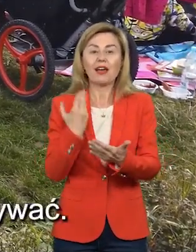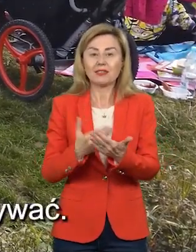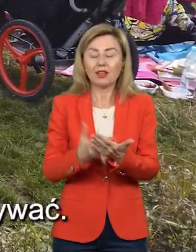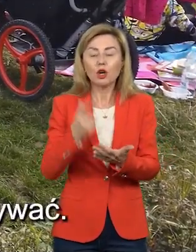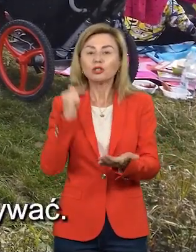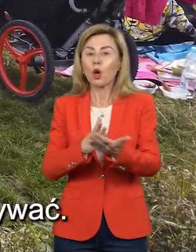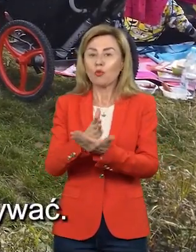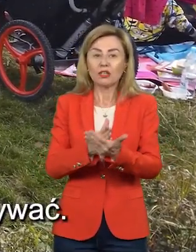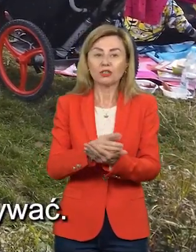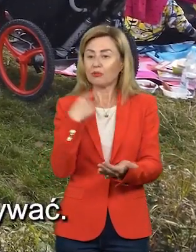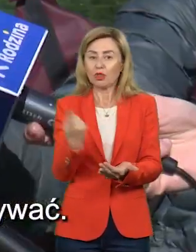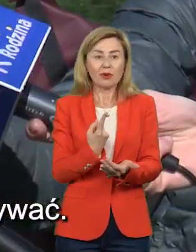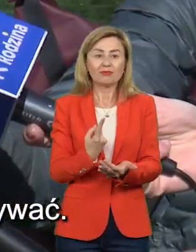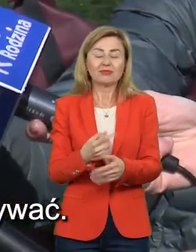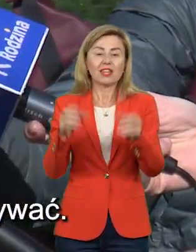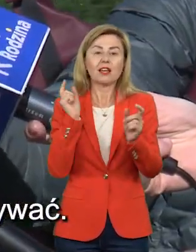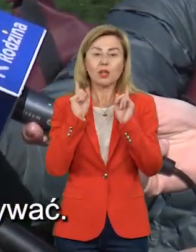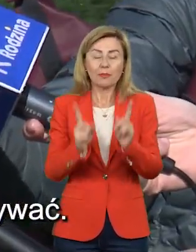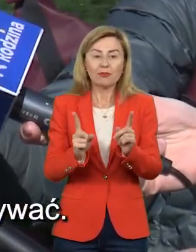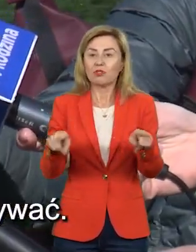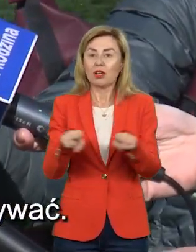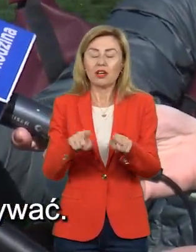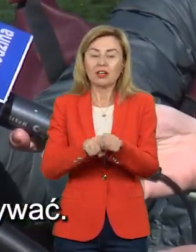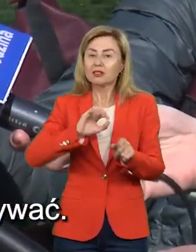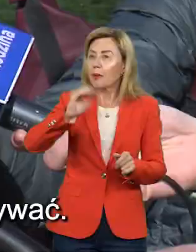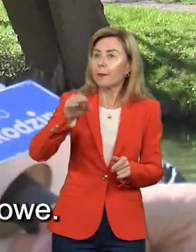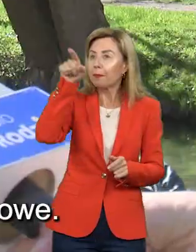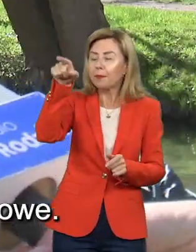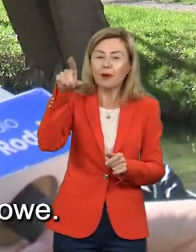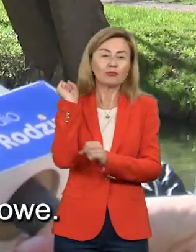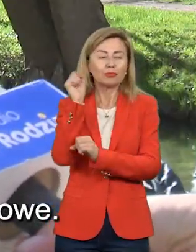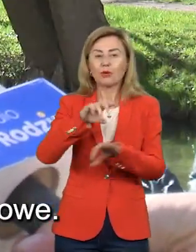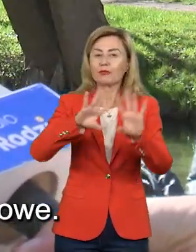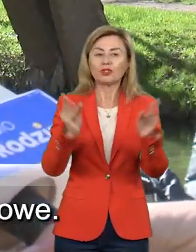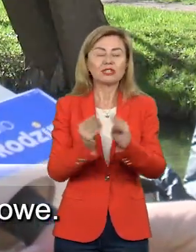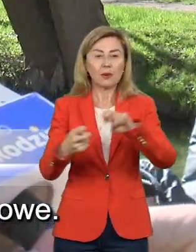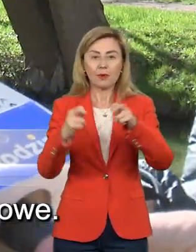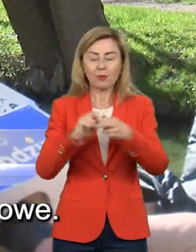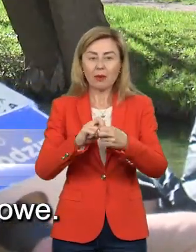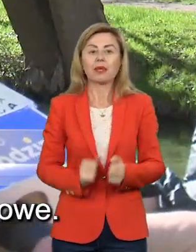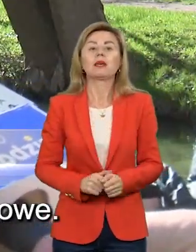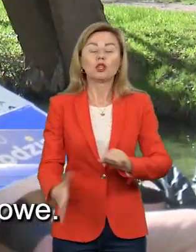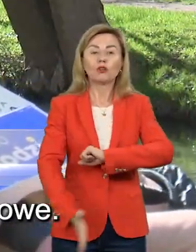że my naprawdę możemy jeździć wszędzie i wszystko pokonywać. To wsparcie osób z niepełnosprawnością musi być kompleksowe.